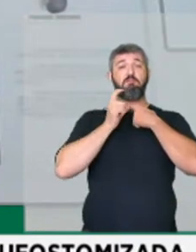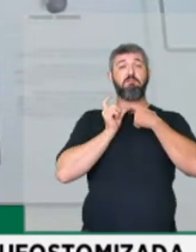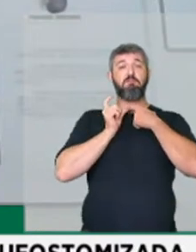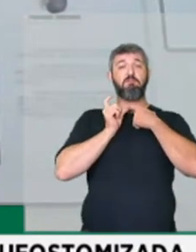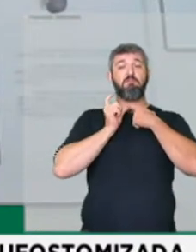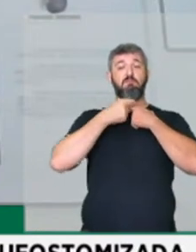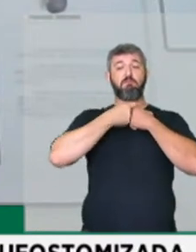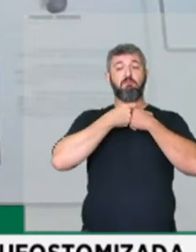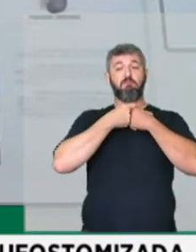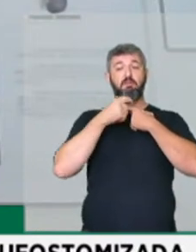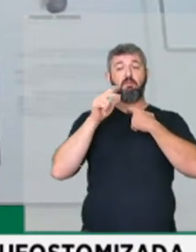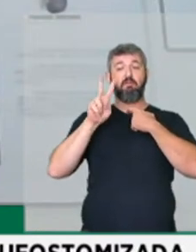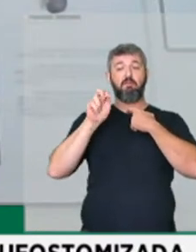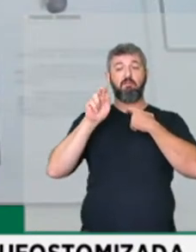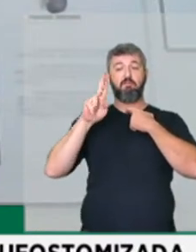PROCEDIMENTO PADRÃO OU DIRETRIZES NACIONAIS QUE